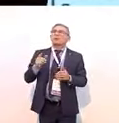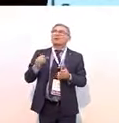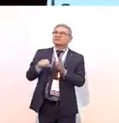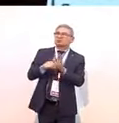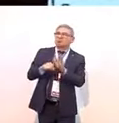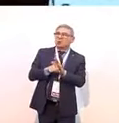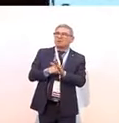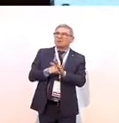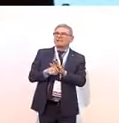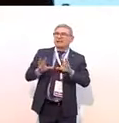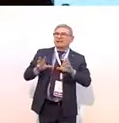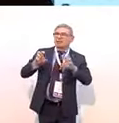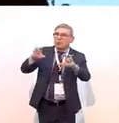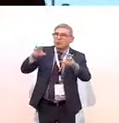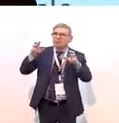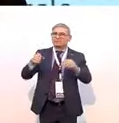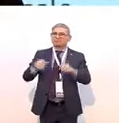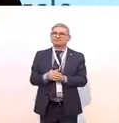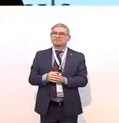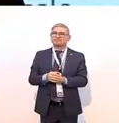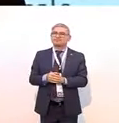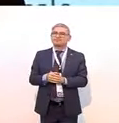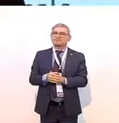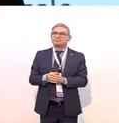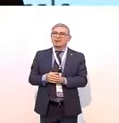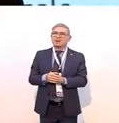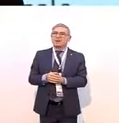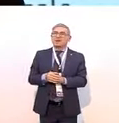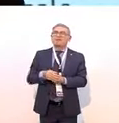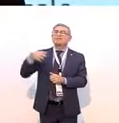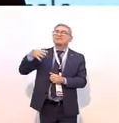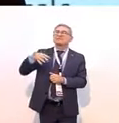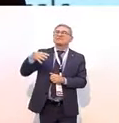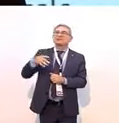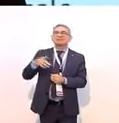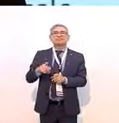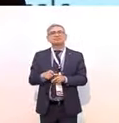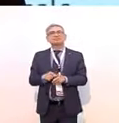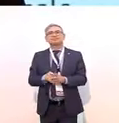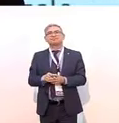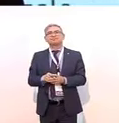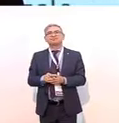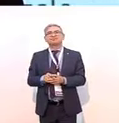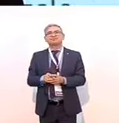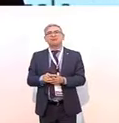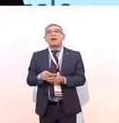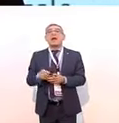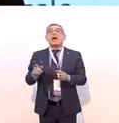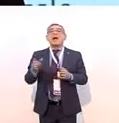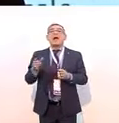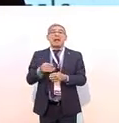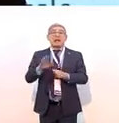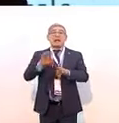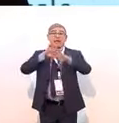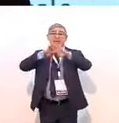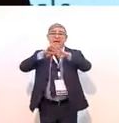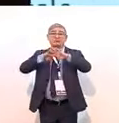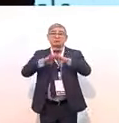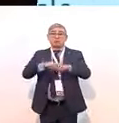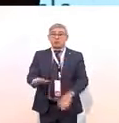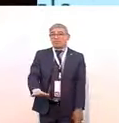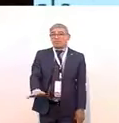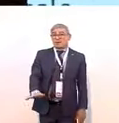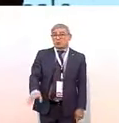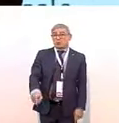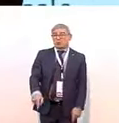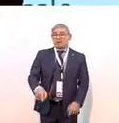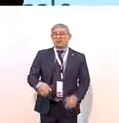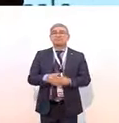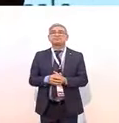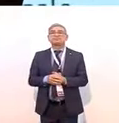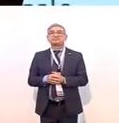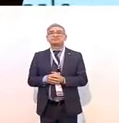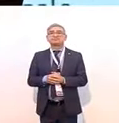una storia impressionante. Perché Nisida è il carcere minorile di questo straordinario